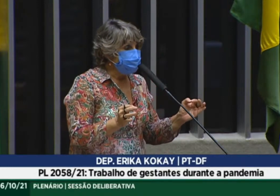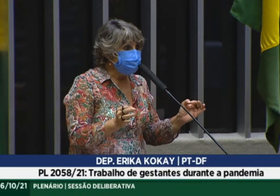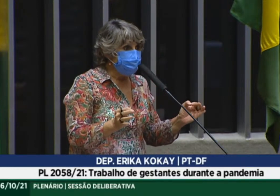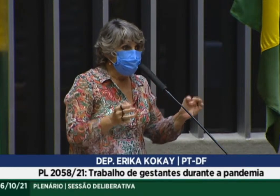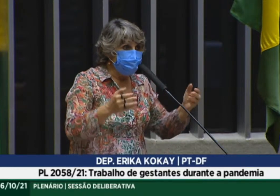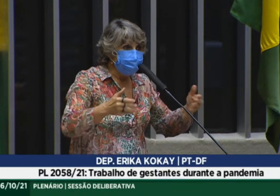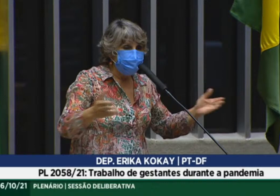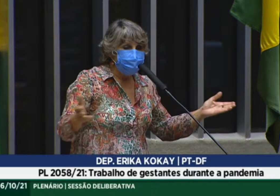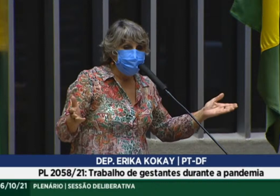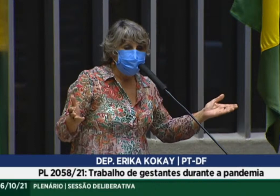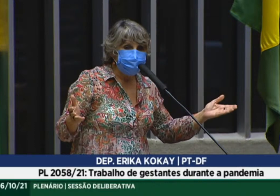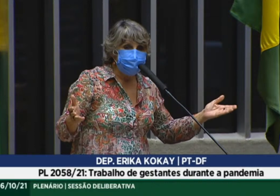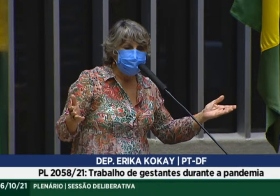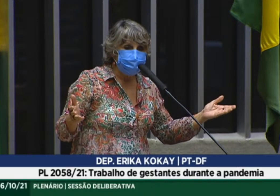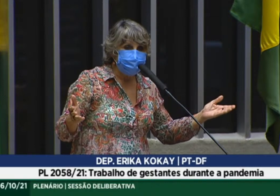PAÍS É UM PAÍS SEXISTA, ALIÁS, ESTES SEXISMO TEM SIDO